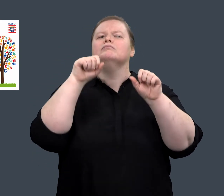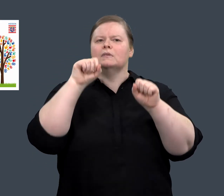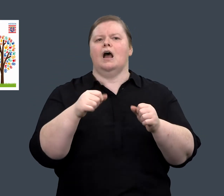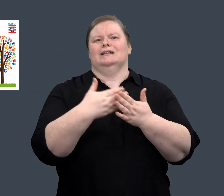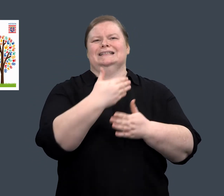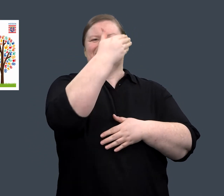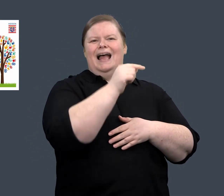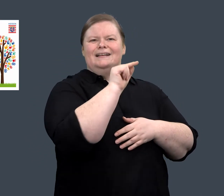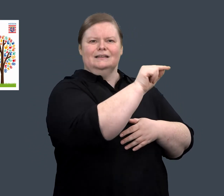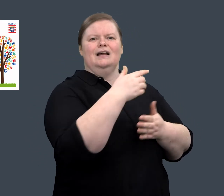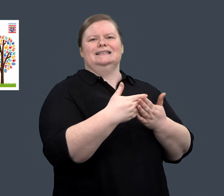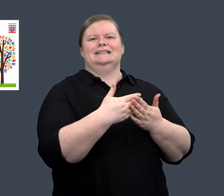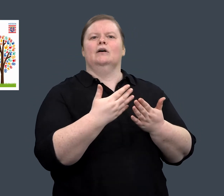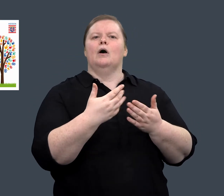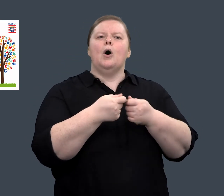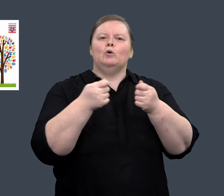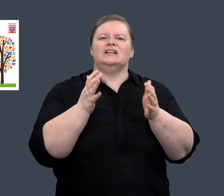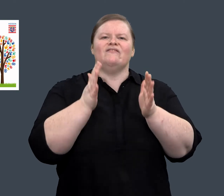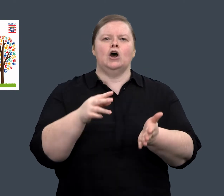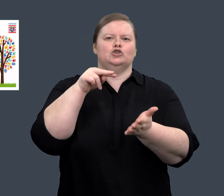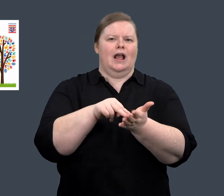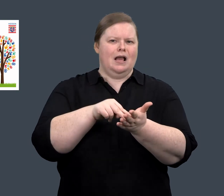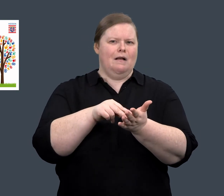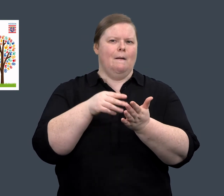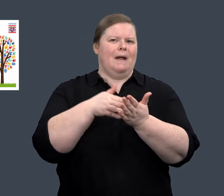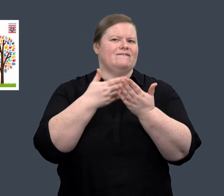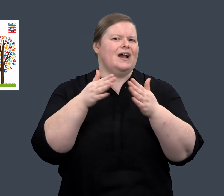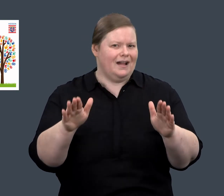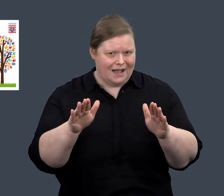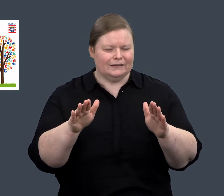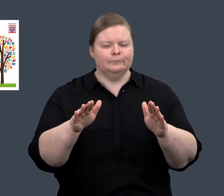auf der Seite der Bundesfachstelle Barrierefreiheit: